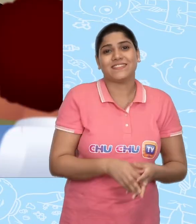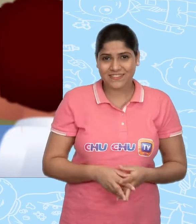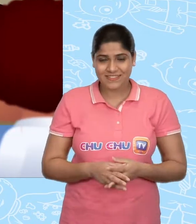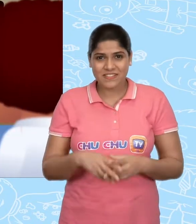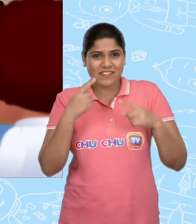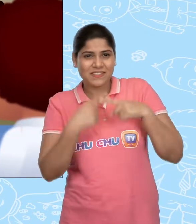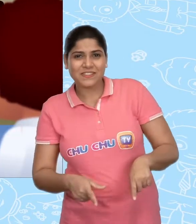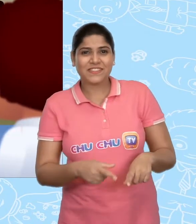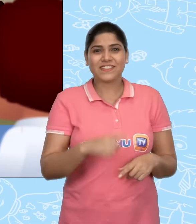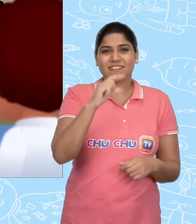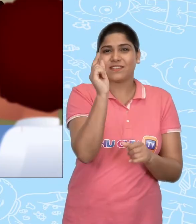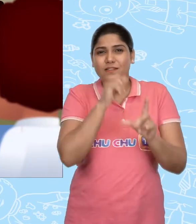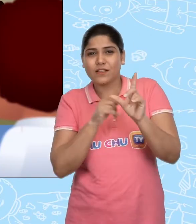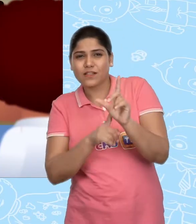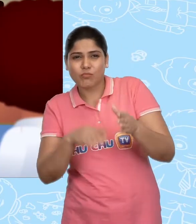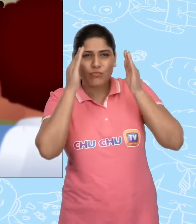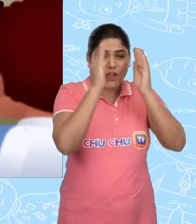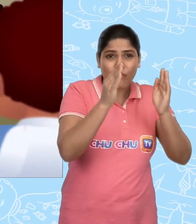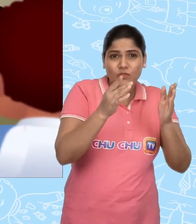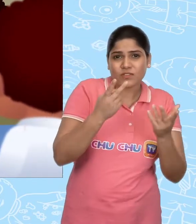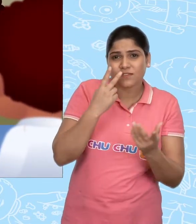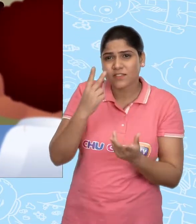पर Cusslyका तो सारा ध्यान ये देखने मे था